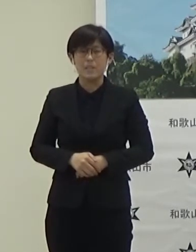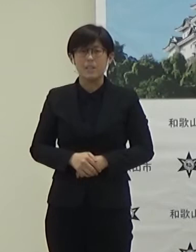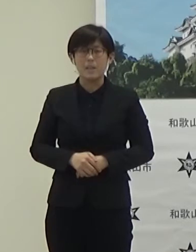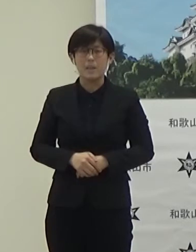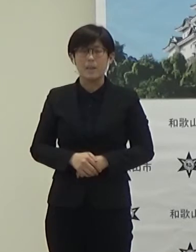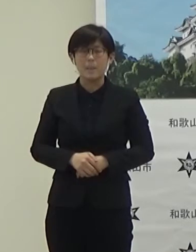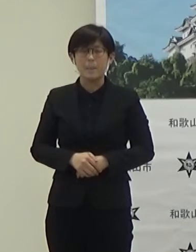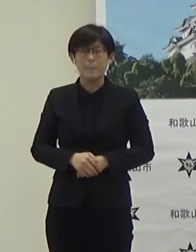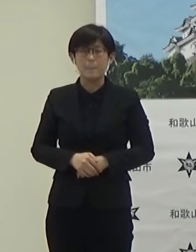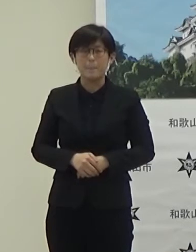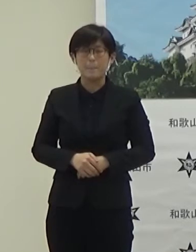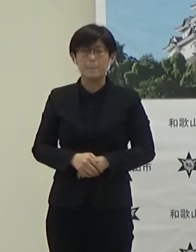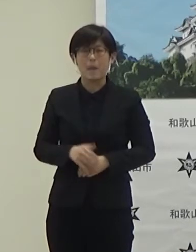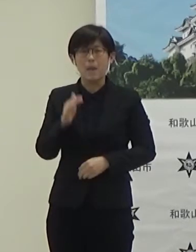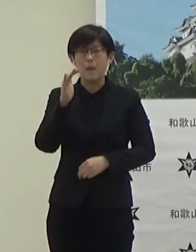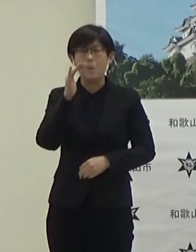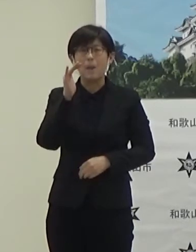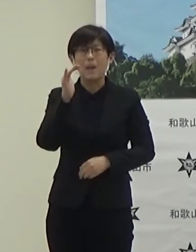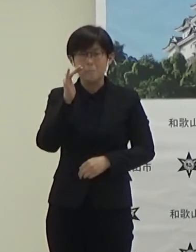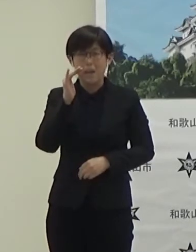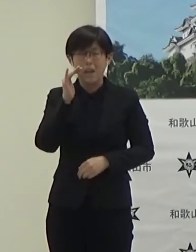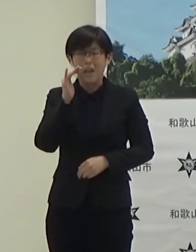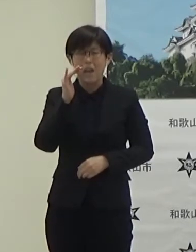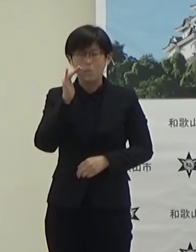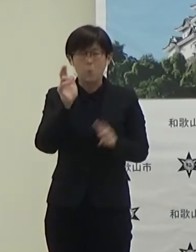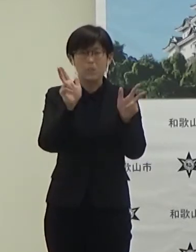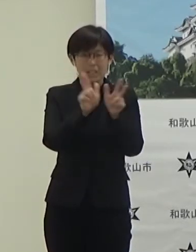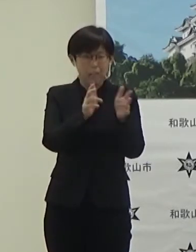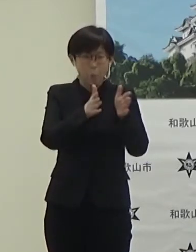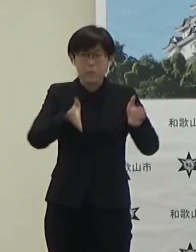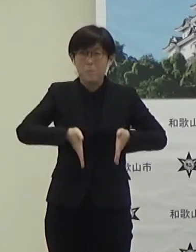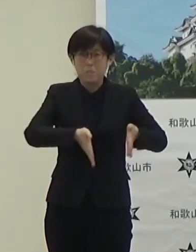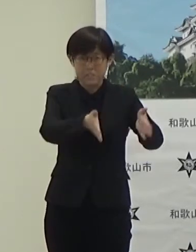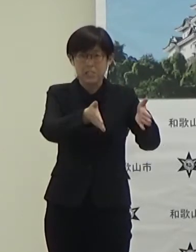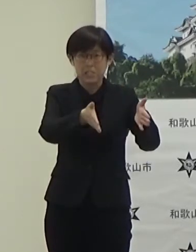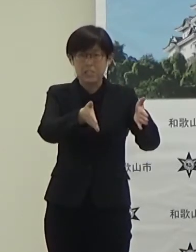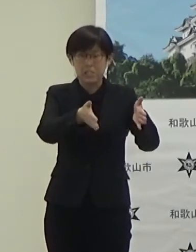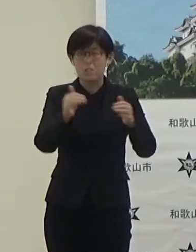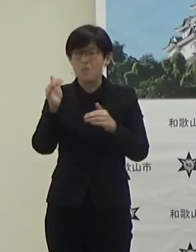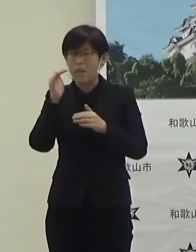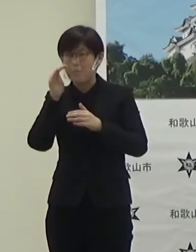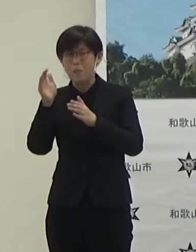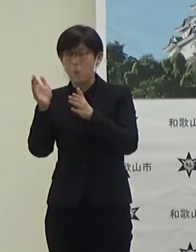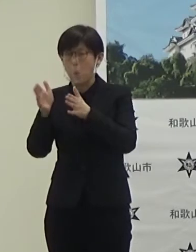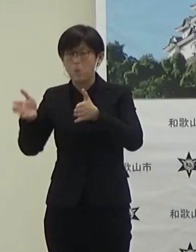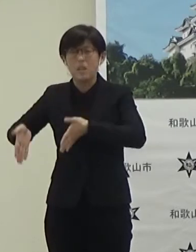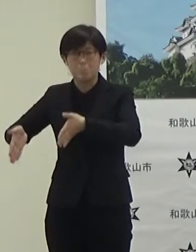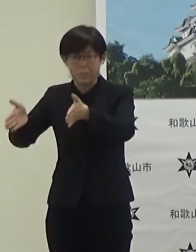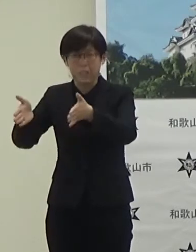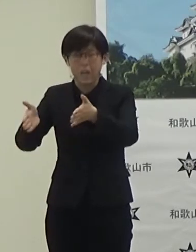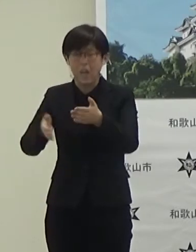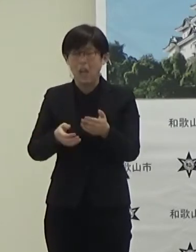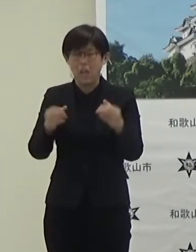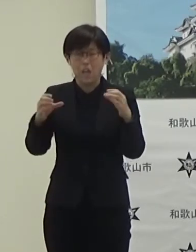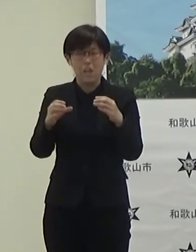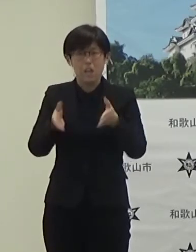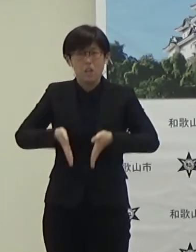和歌山環状北道路それと和歌山環状道路 が道路法に基づく重要物流道路